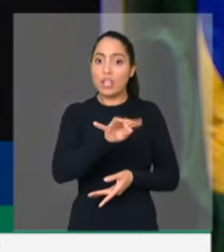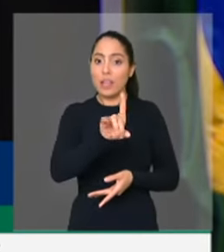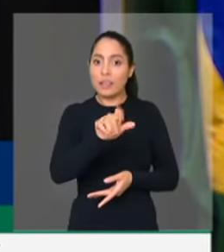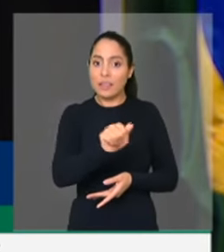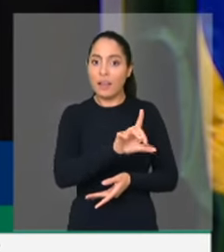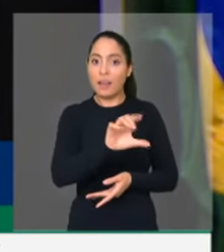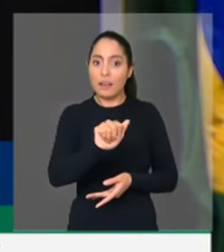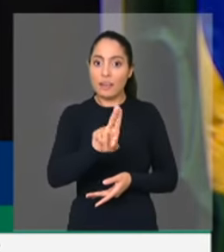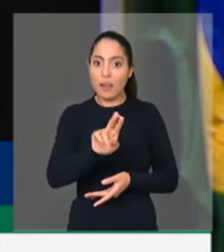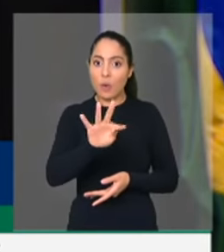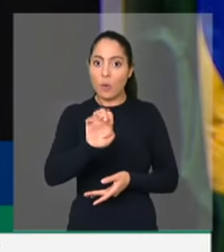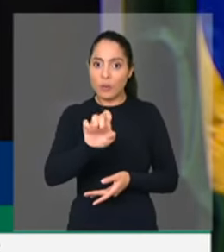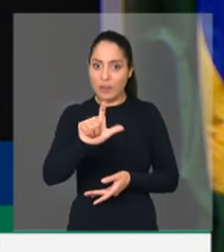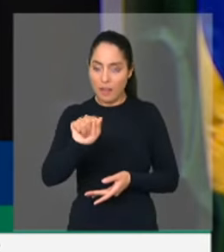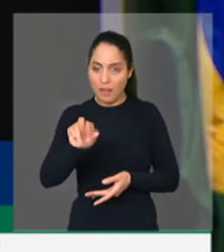AO ENFRENTAMENTO DOS PROBLEMAS